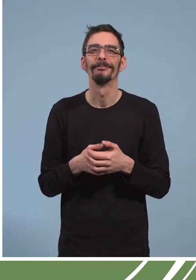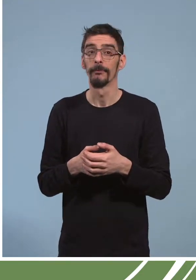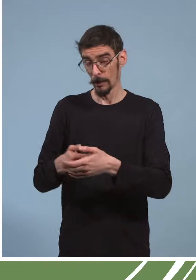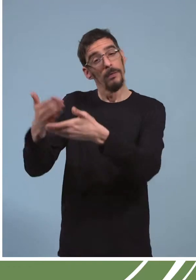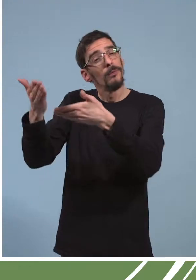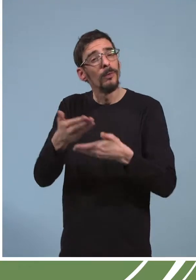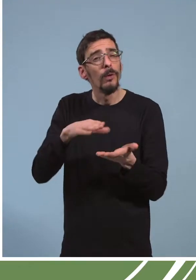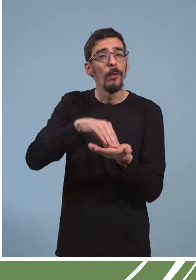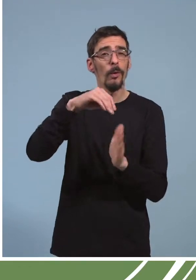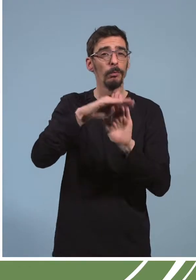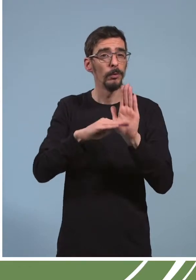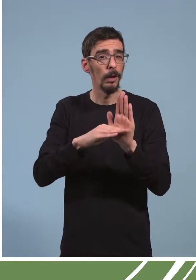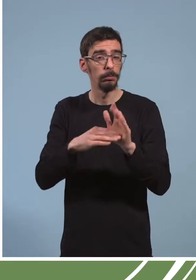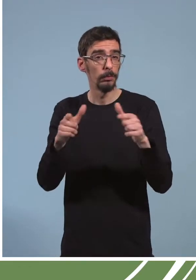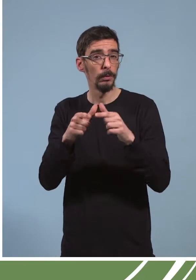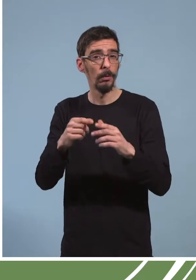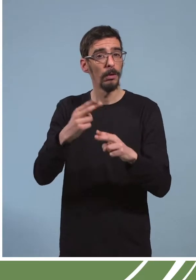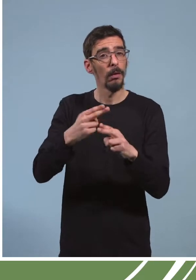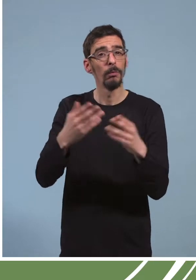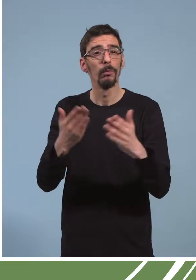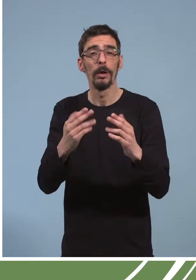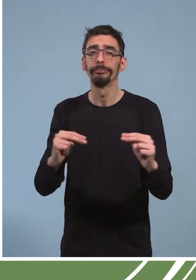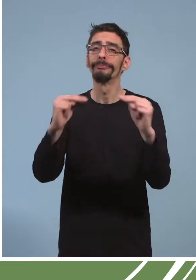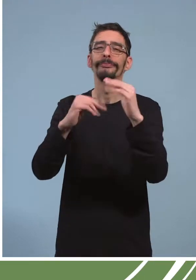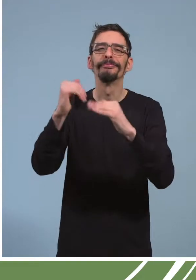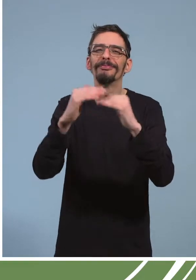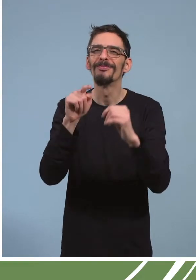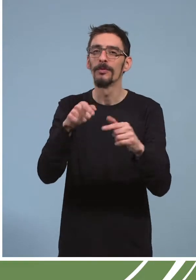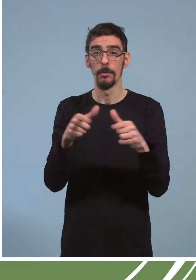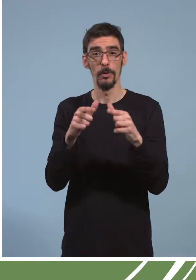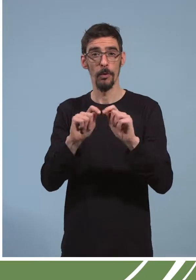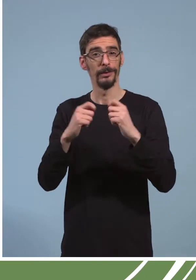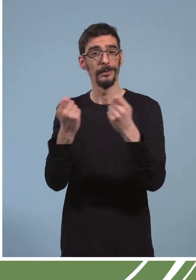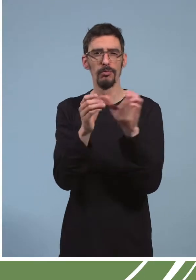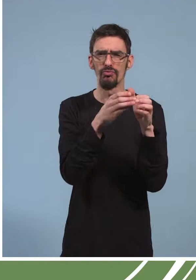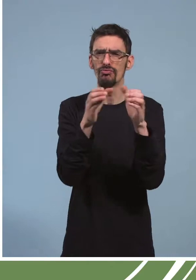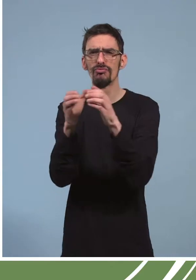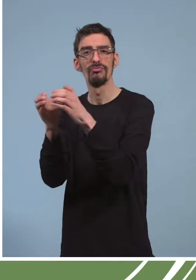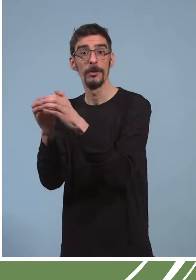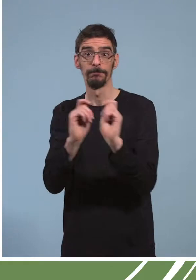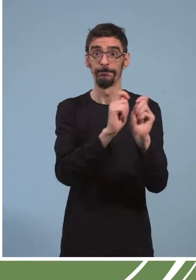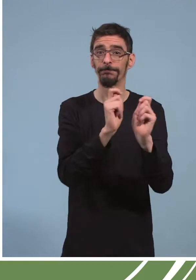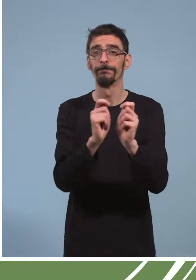Willkommen zu diesem Tutorial über eine Methode mit dem Namen "Brückenbau". In dieser Methode wird die Gruppe in Teams aufgeteilt